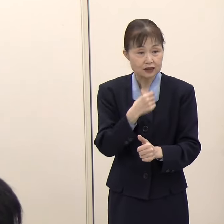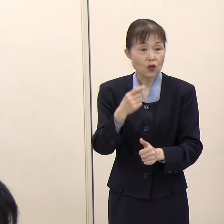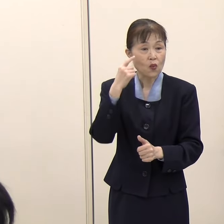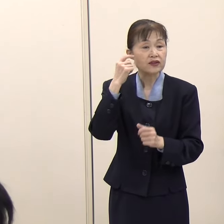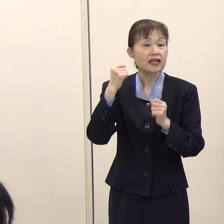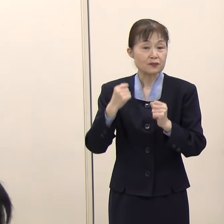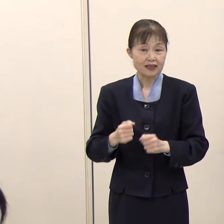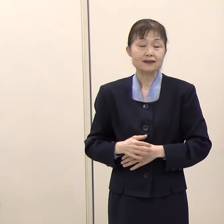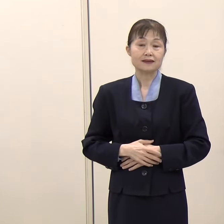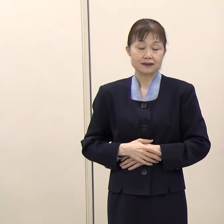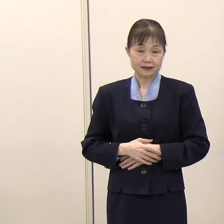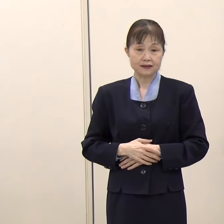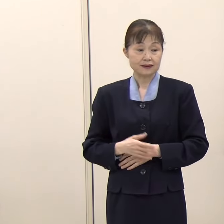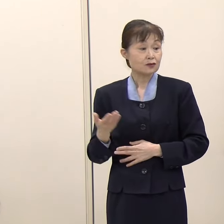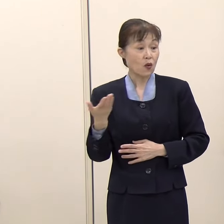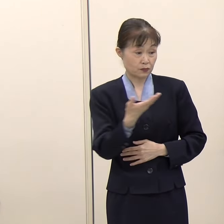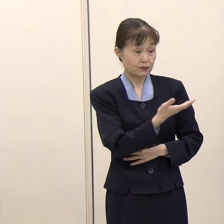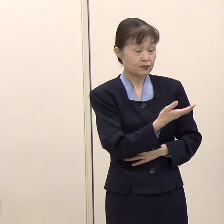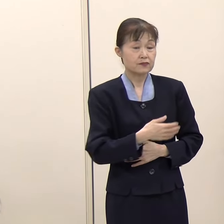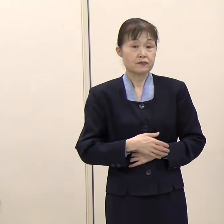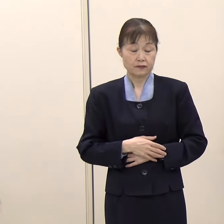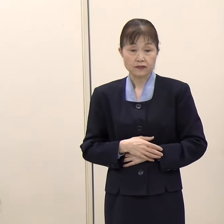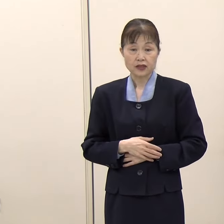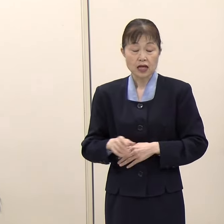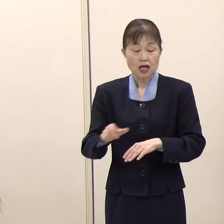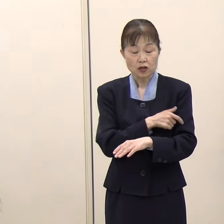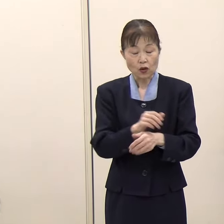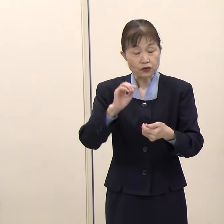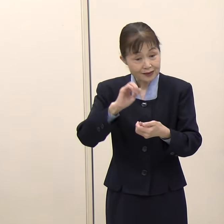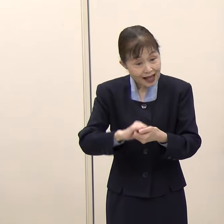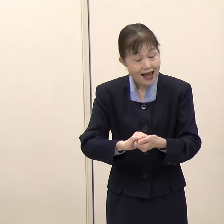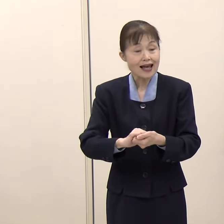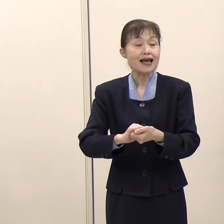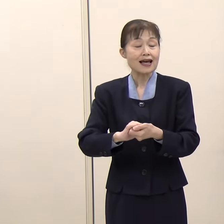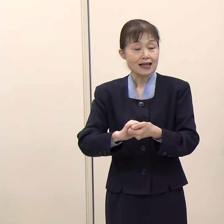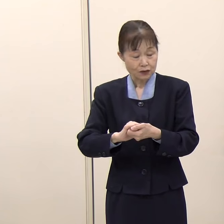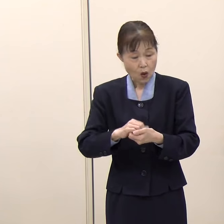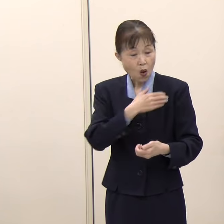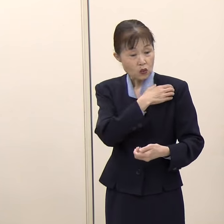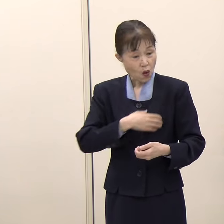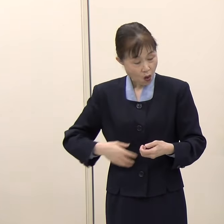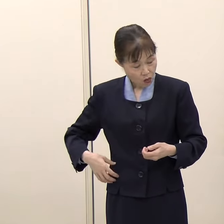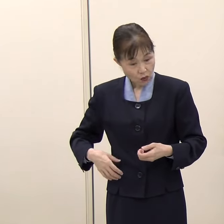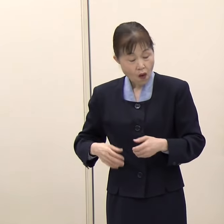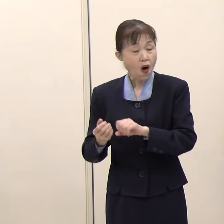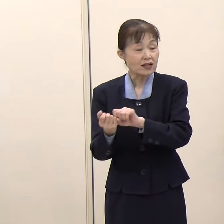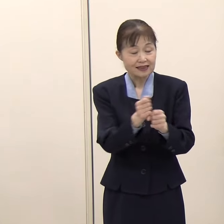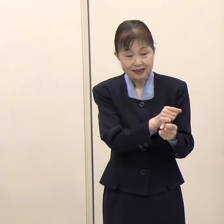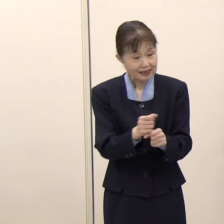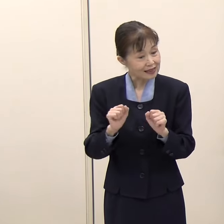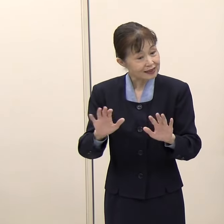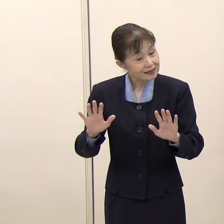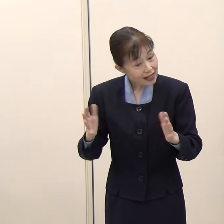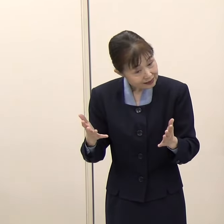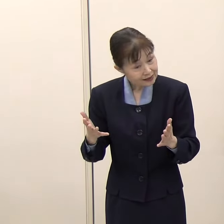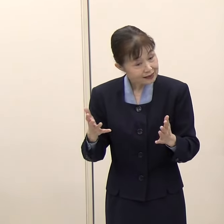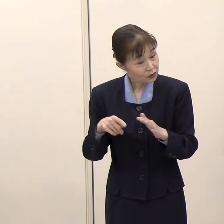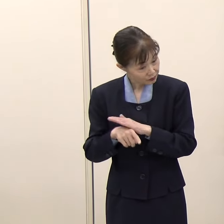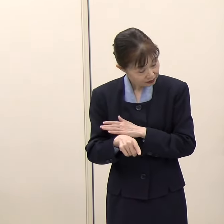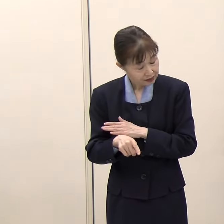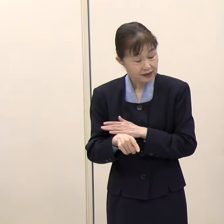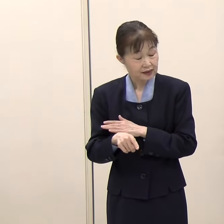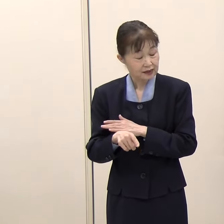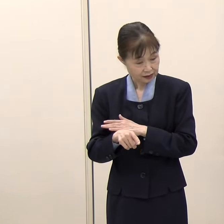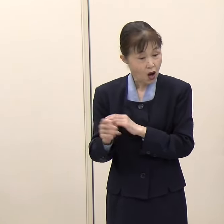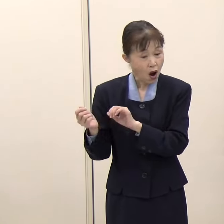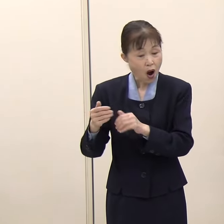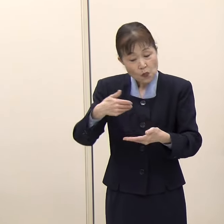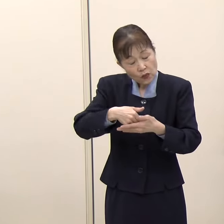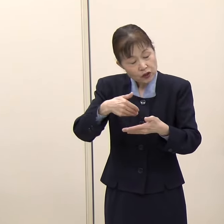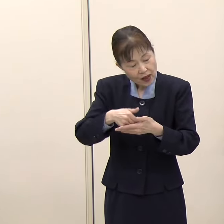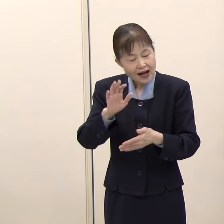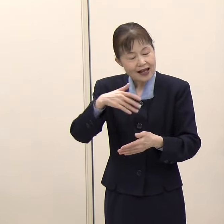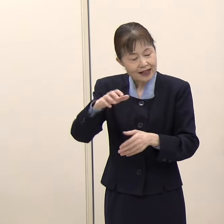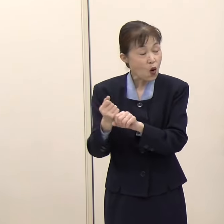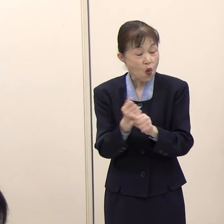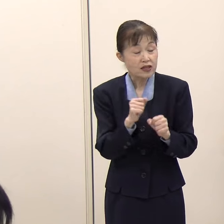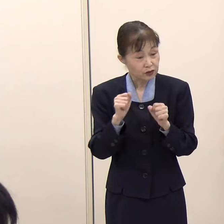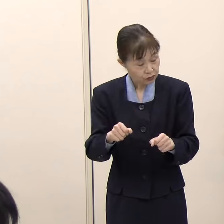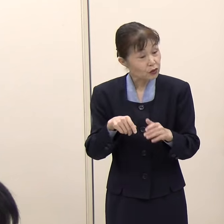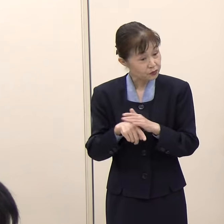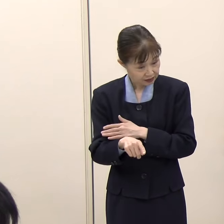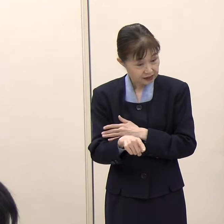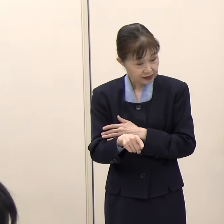（毎日新聞）ということは、特定の候補を支援しないというわけではないと、応援があれば支援しますよということになるわけですか。